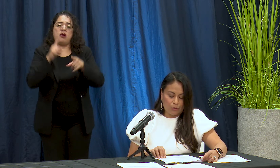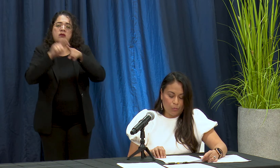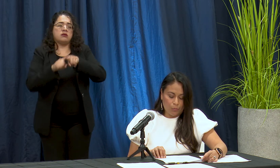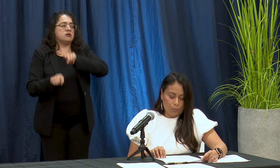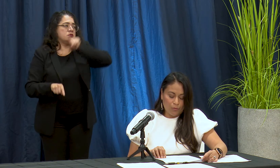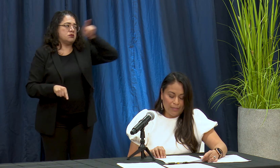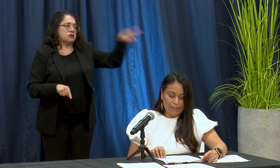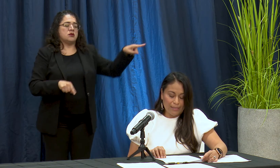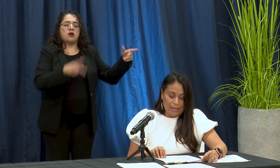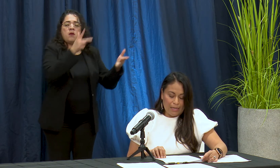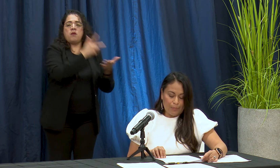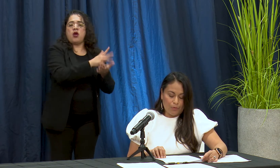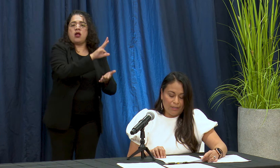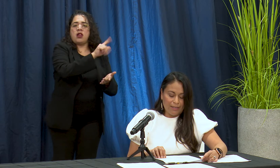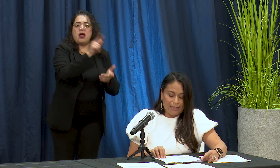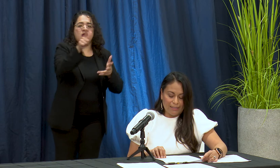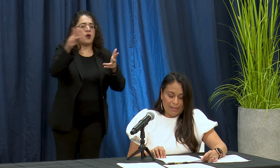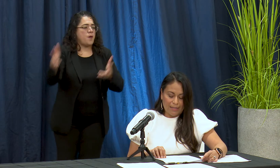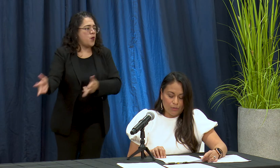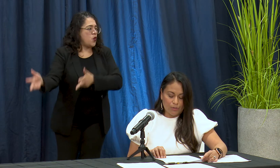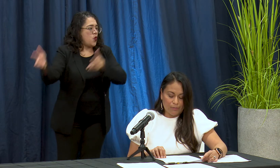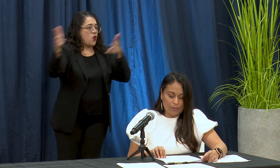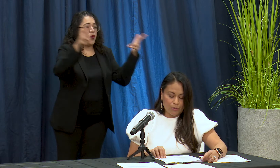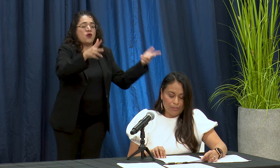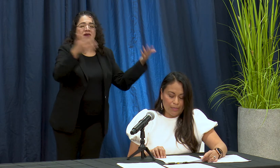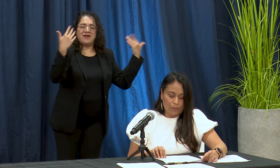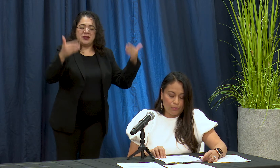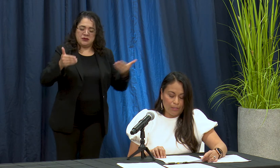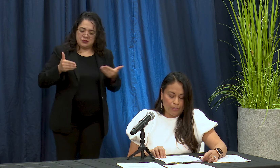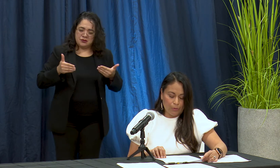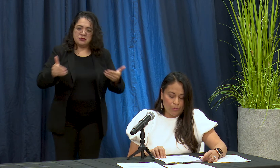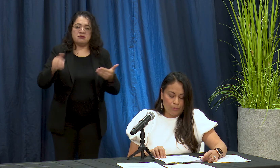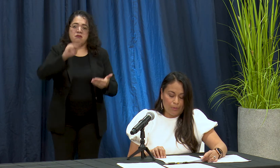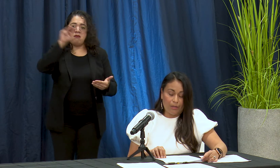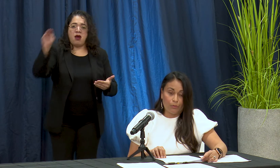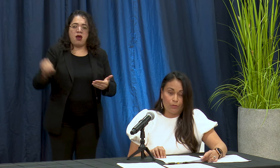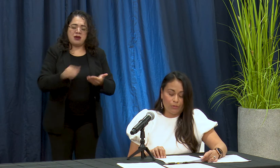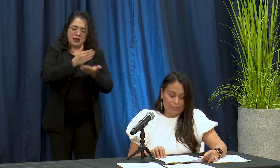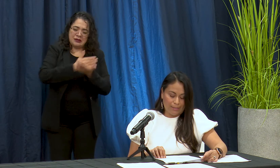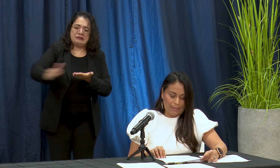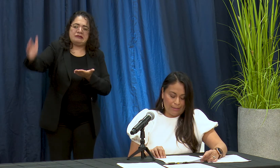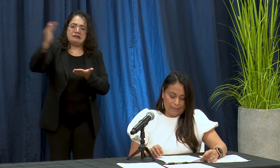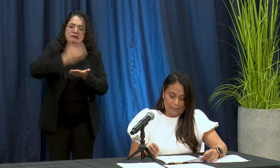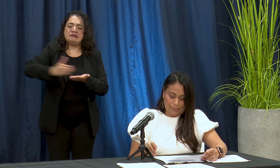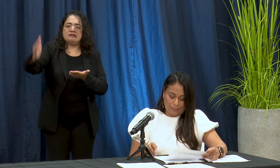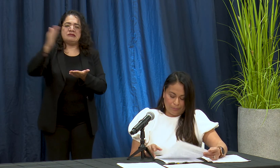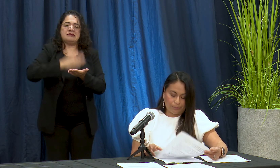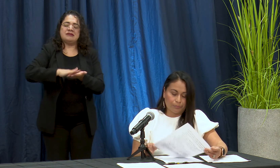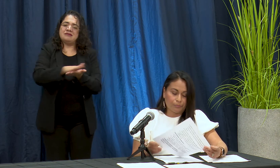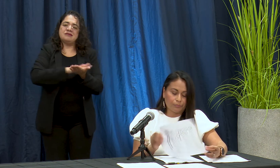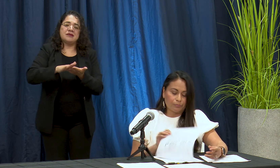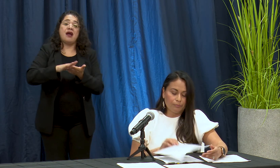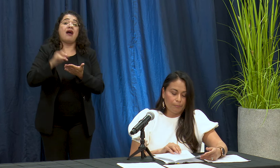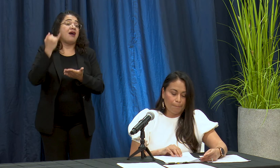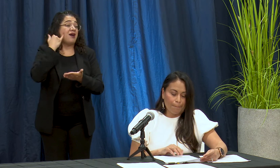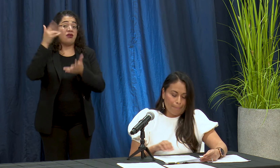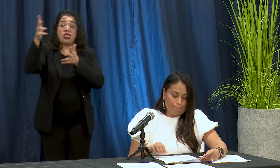automóviles a poder realizar estos servicios de salud críticos para nuestros residentes